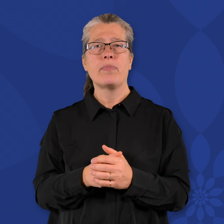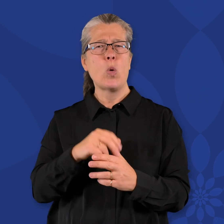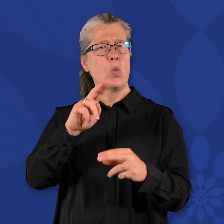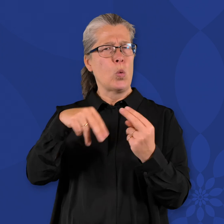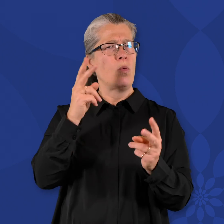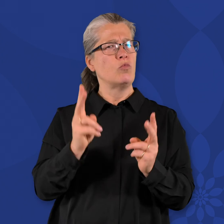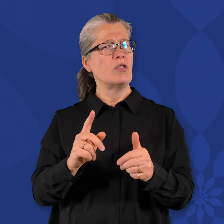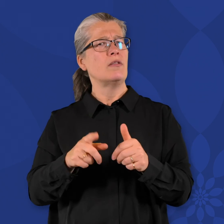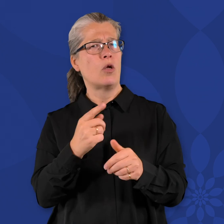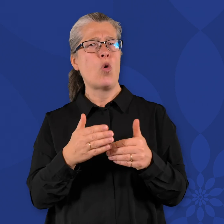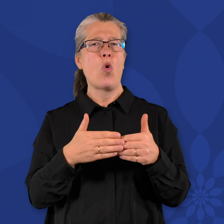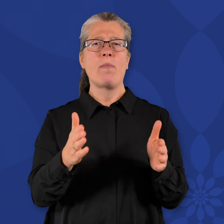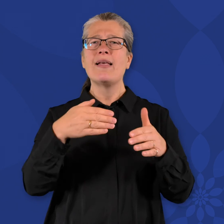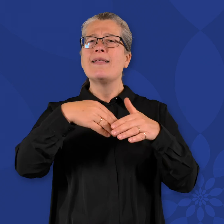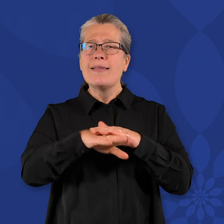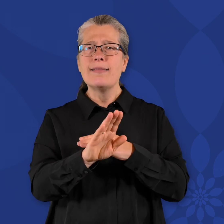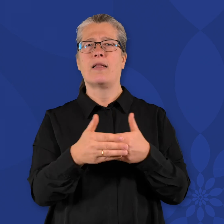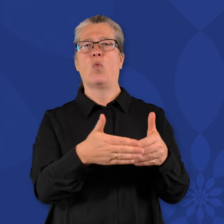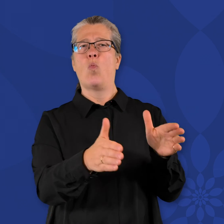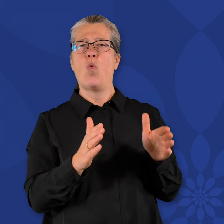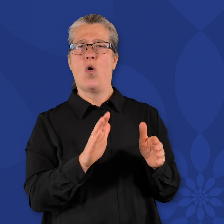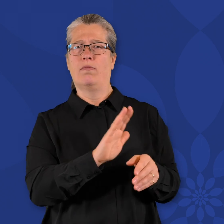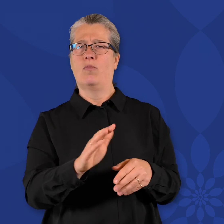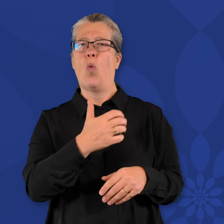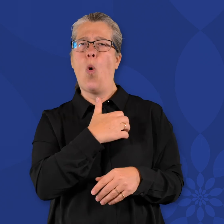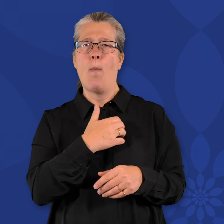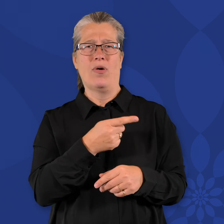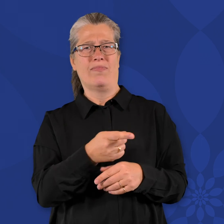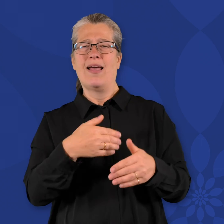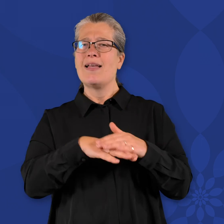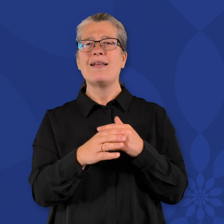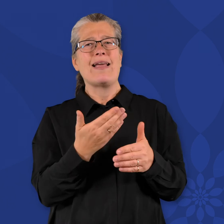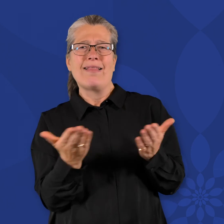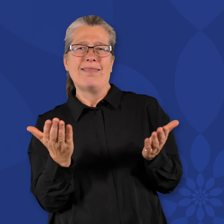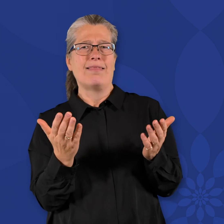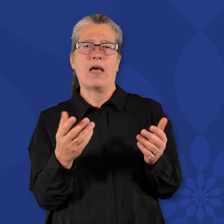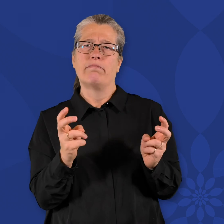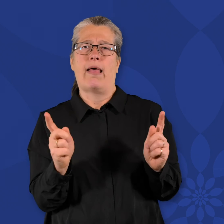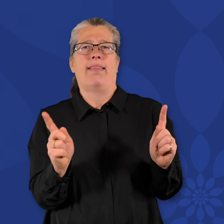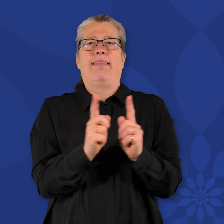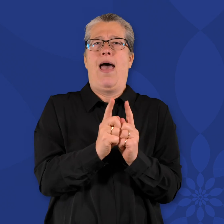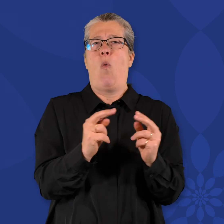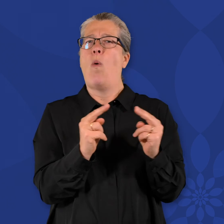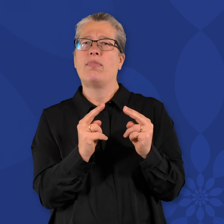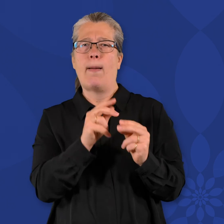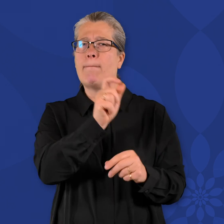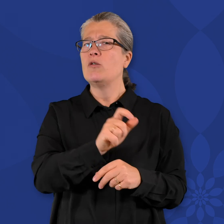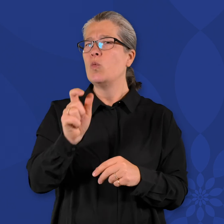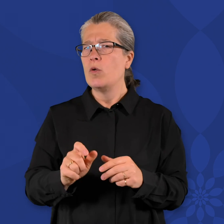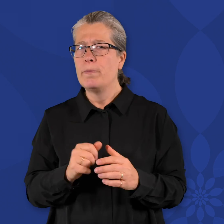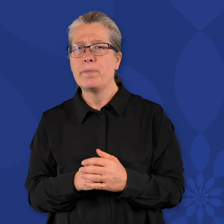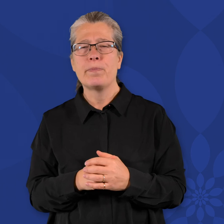Under juni öppnas också sådan hobbyverksamhet inomhus där det inte uppstår några närkontakter.